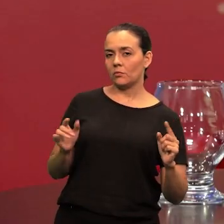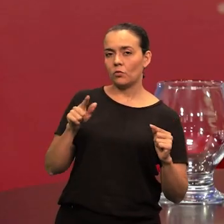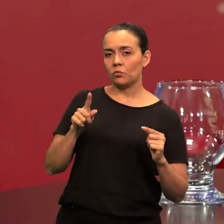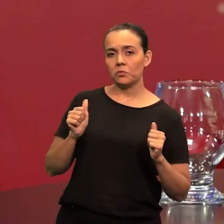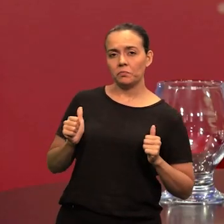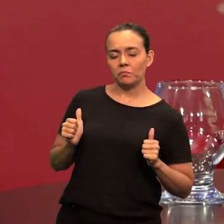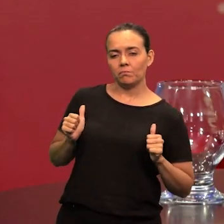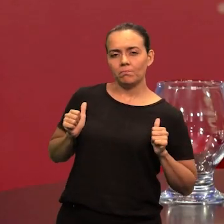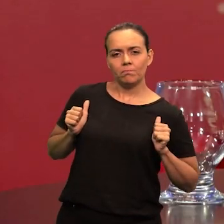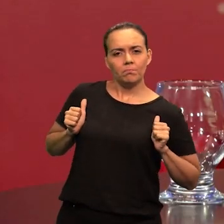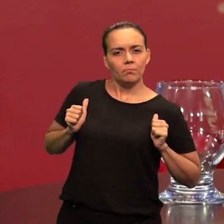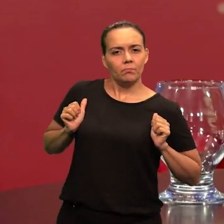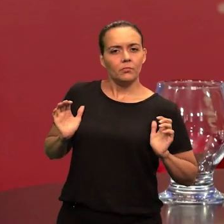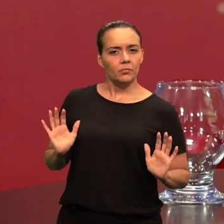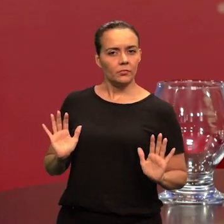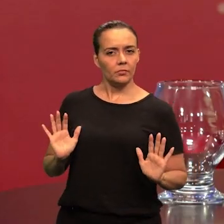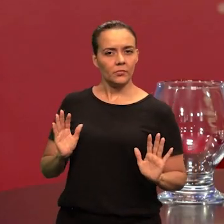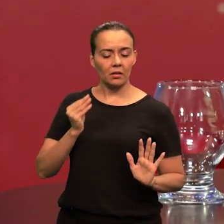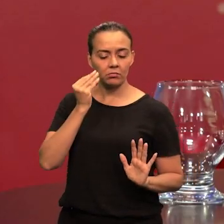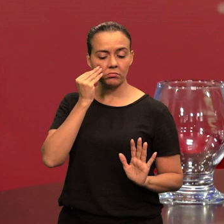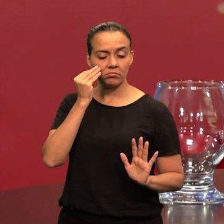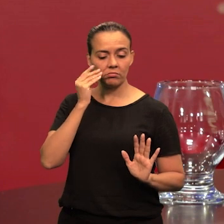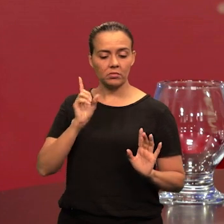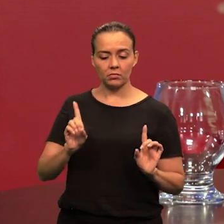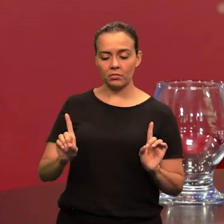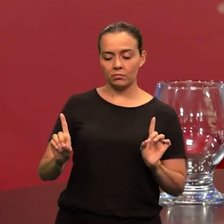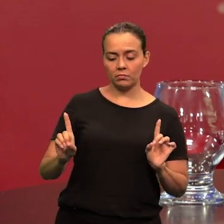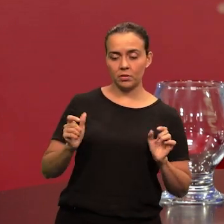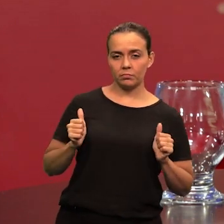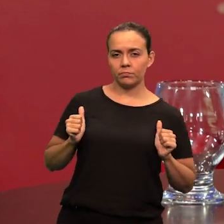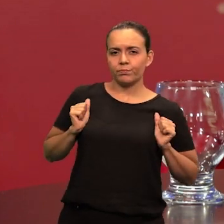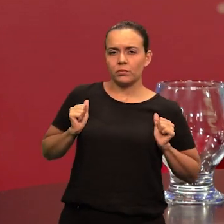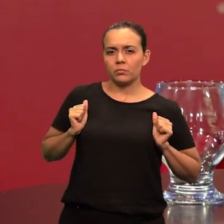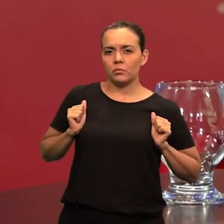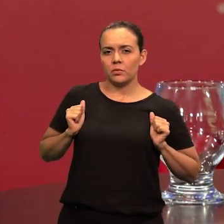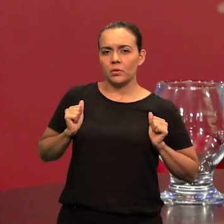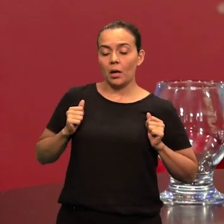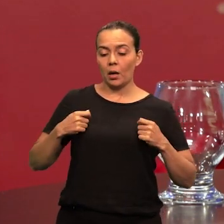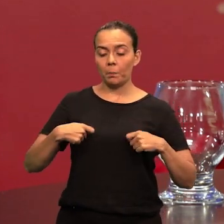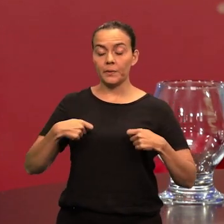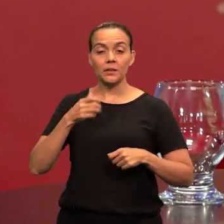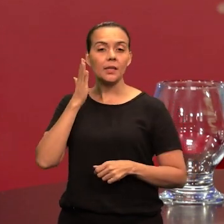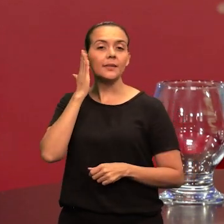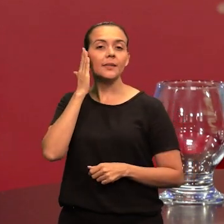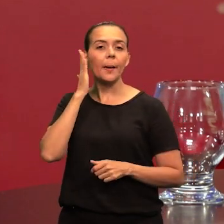é o máximo que você pode chegar de distância dessa pessoa, o caminho do meio entre você e ela,